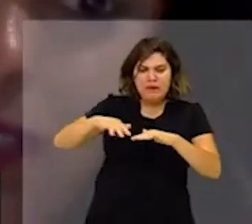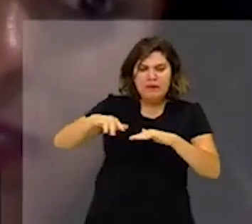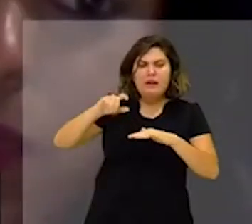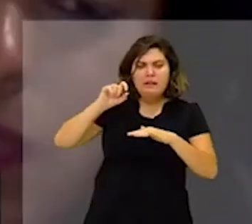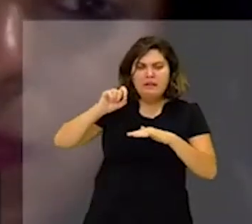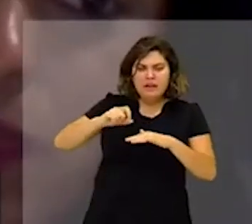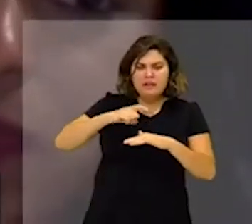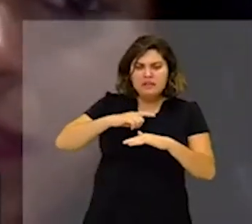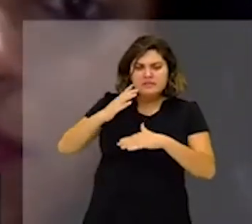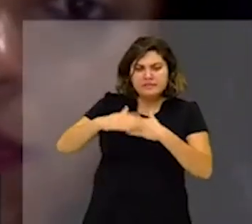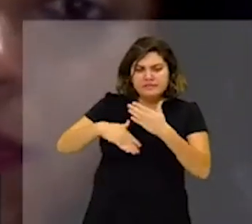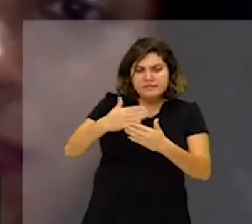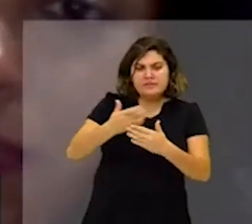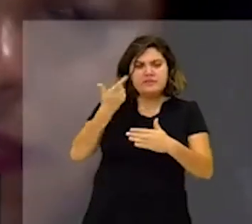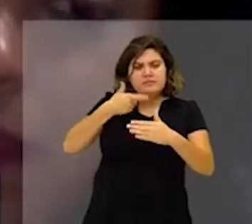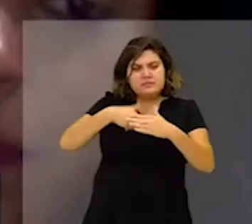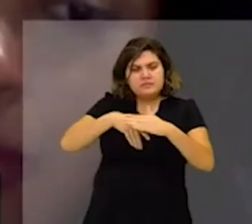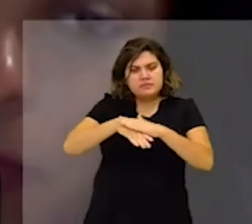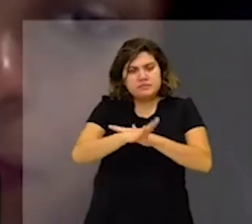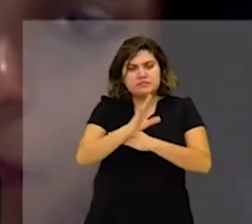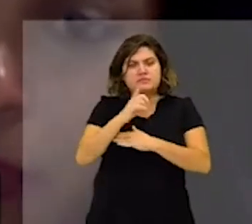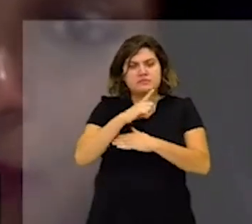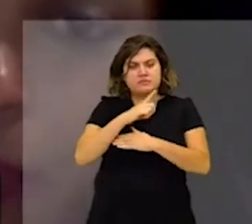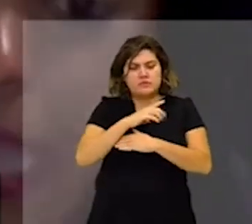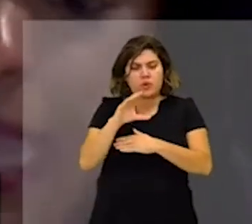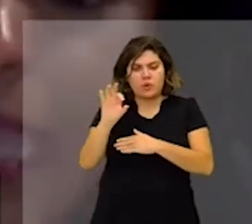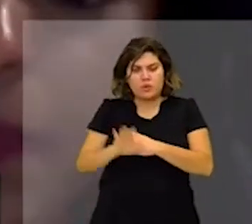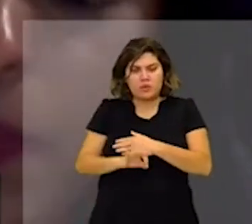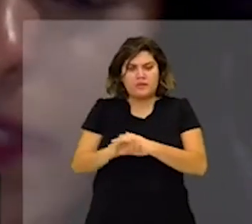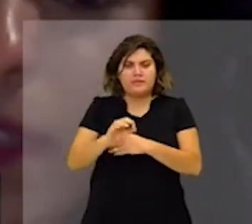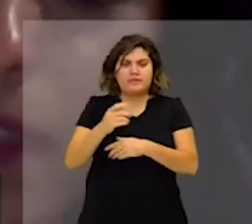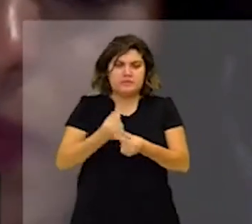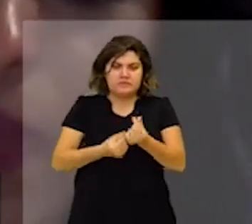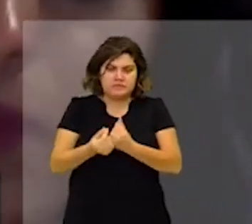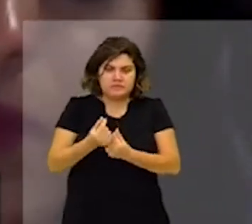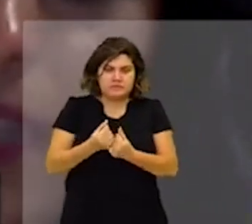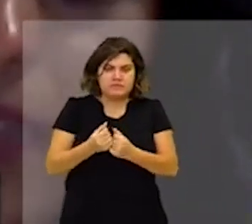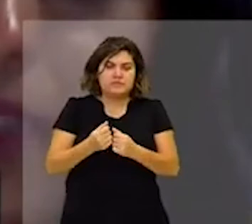está relacionado as contribuições das cotas financeiras Paraná Clube e que portanto é